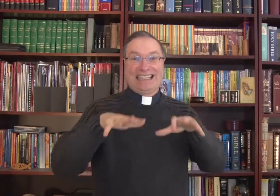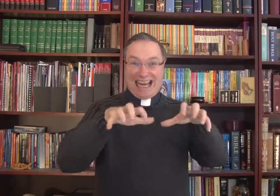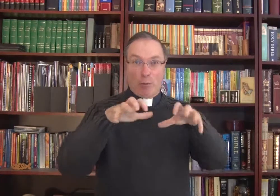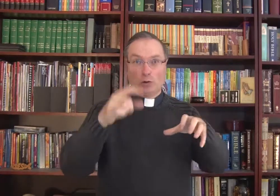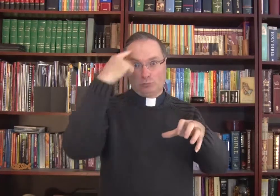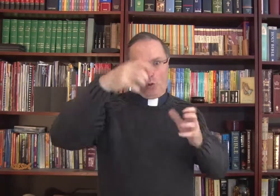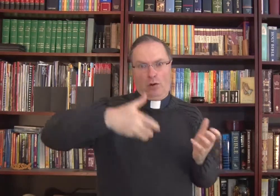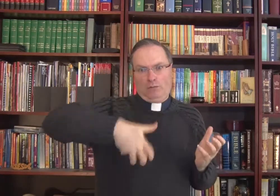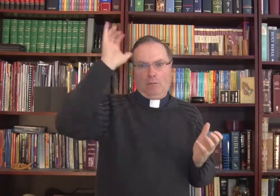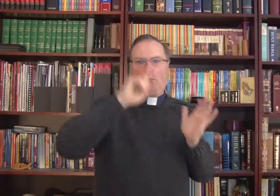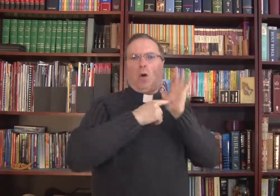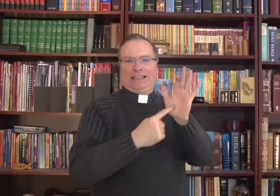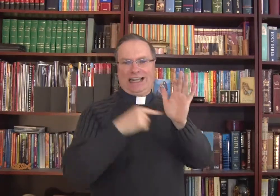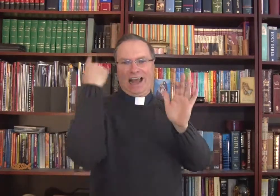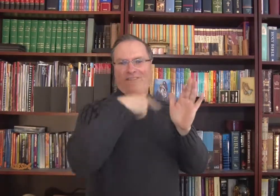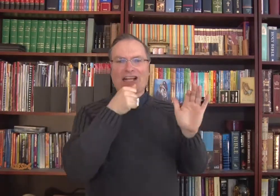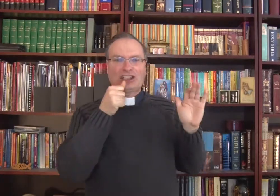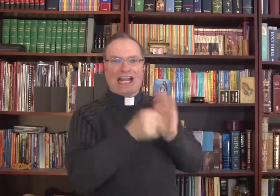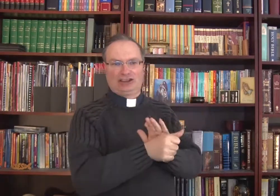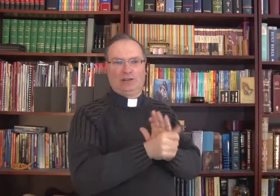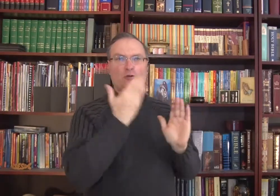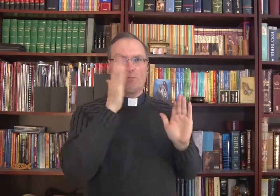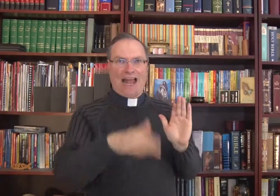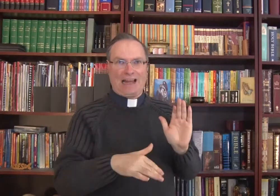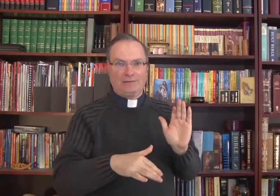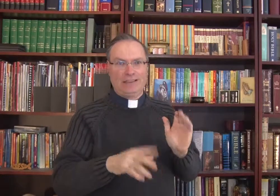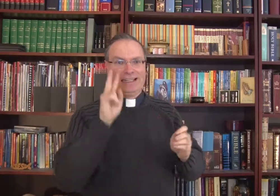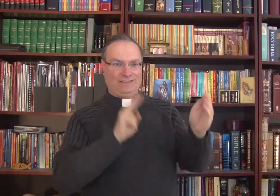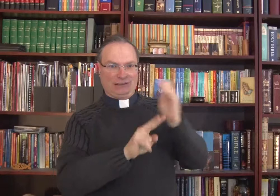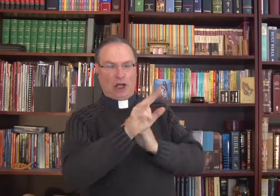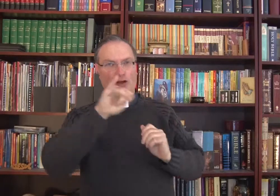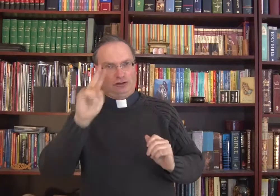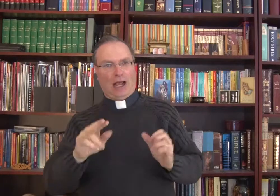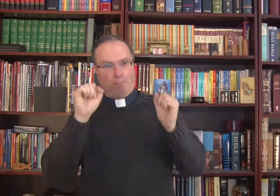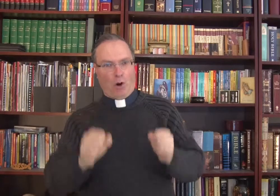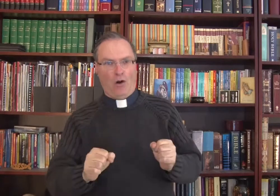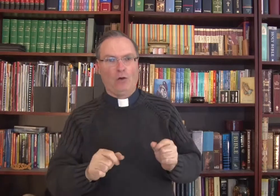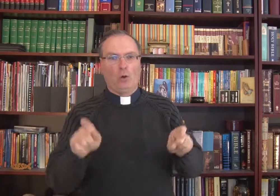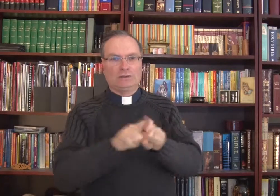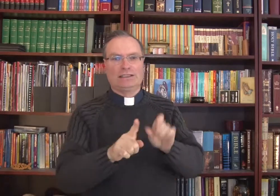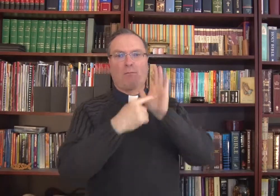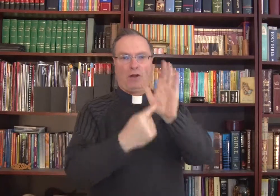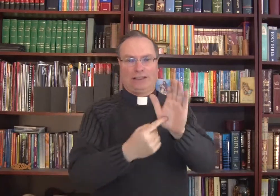des monstres pour démasquer la face cachée du mal, les visions de Jean peuvent aussi montrer